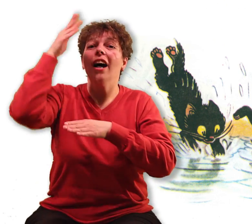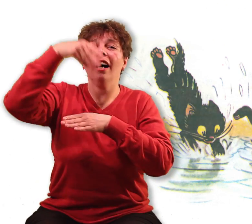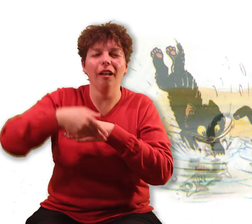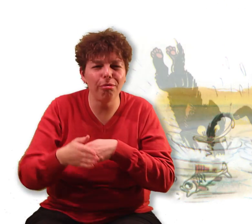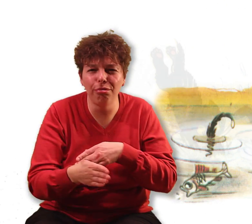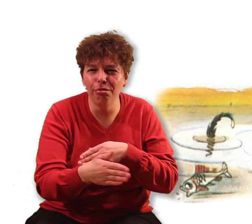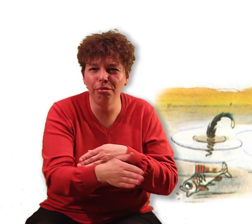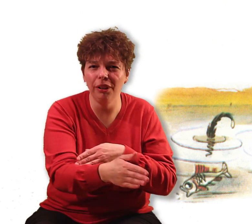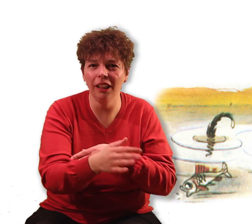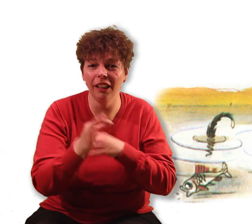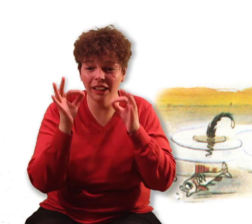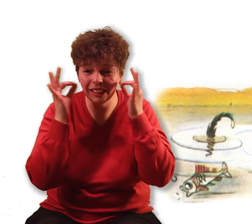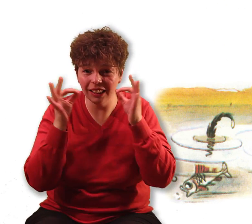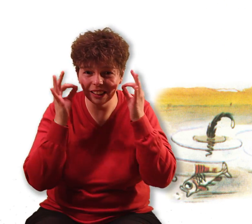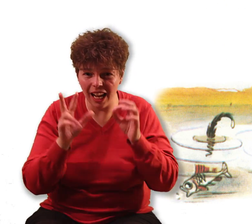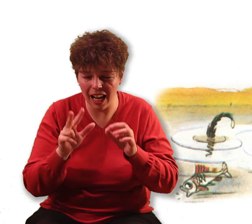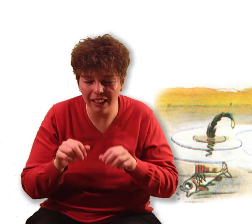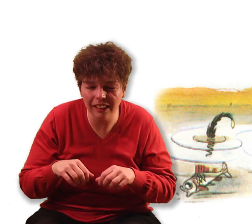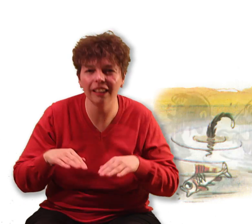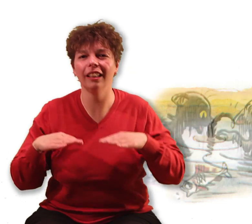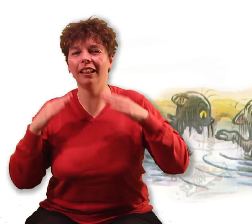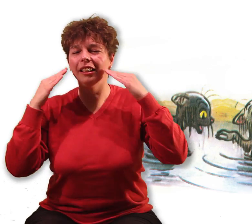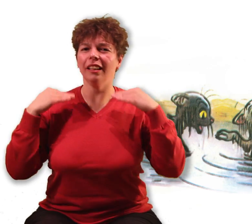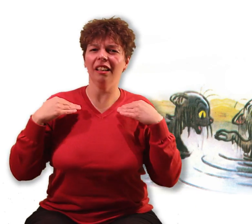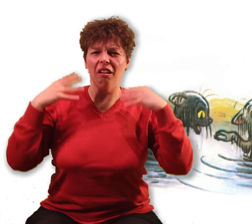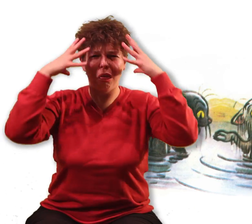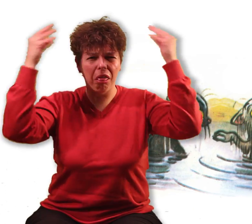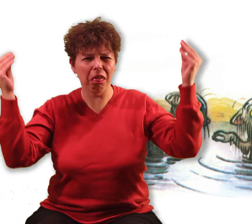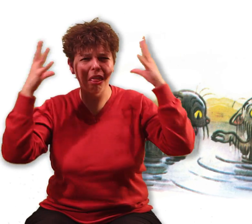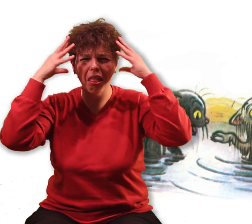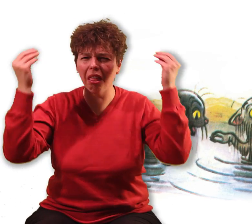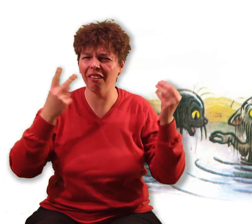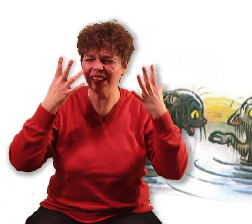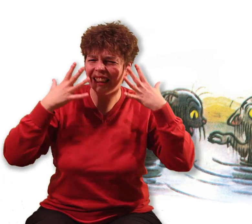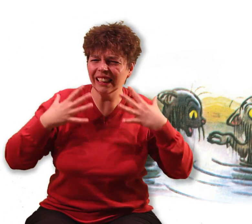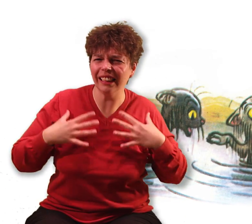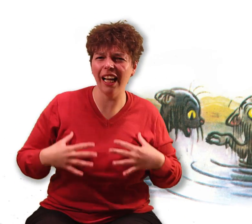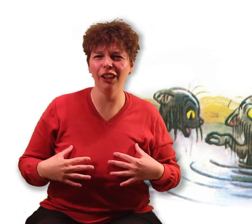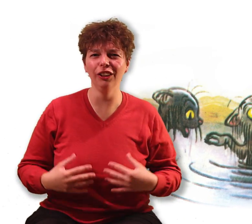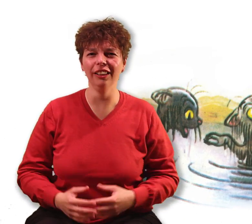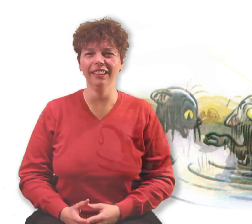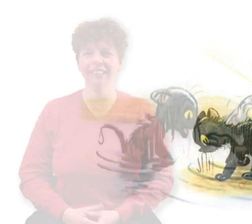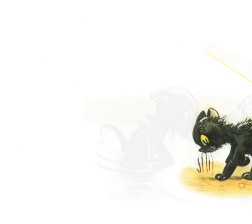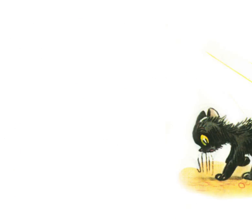A halacska elúszott,és a tóból kimászott három csuromvizes kiscica.